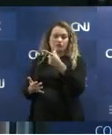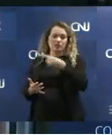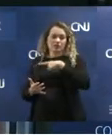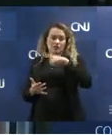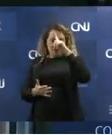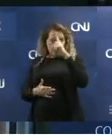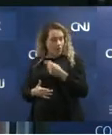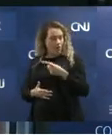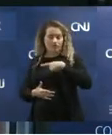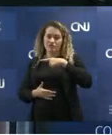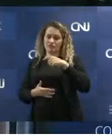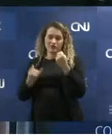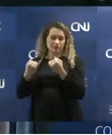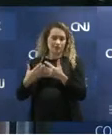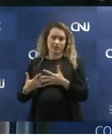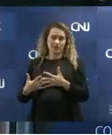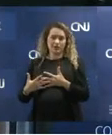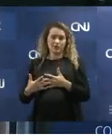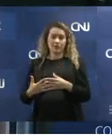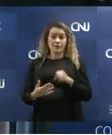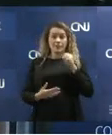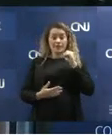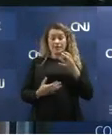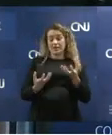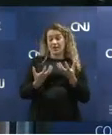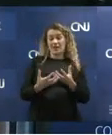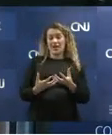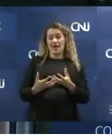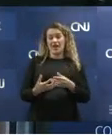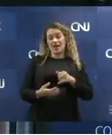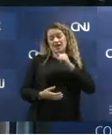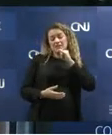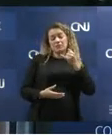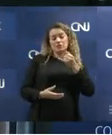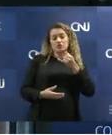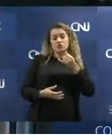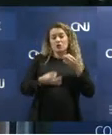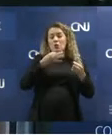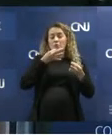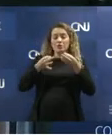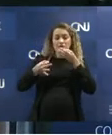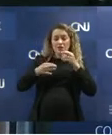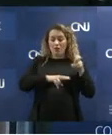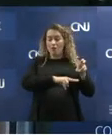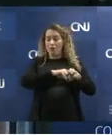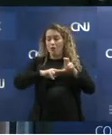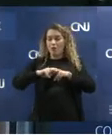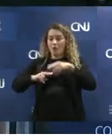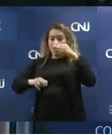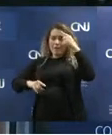Não se trata sequer de uma menção de uma cadeira pensando na Ordem dos Advogados do Brasil, na seção de Goiás.